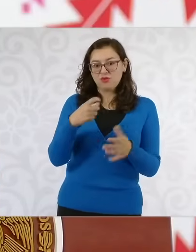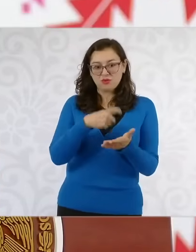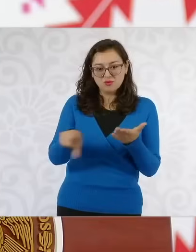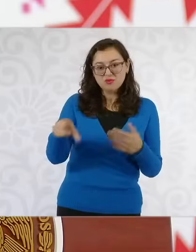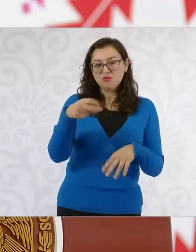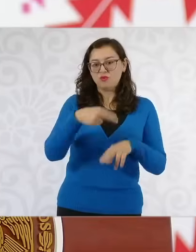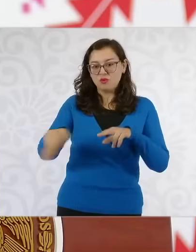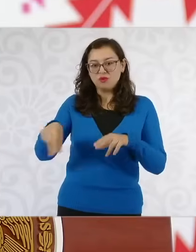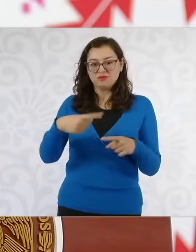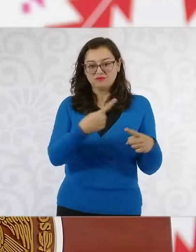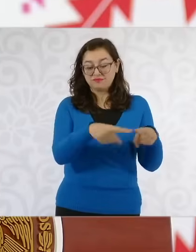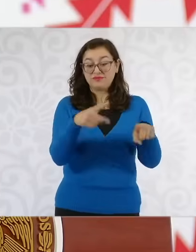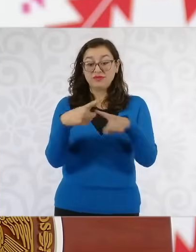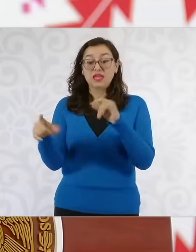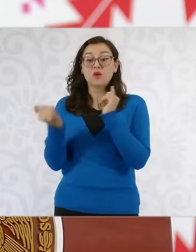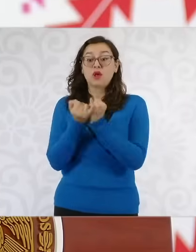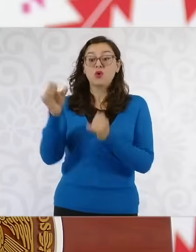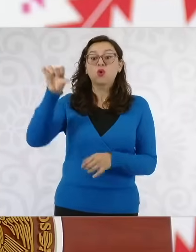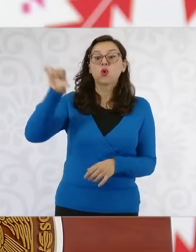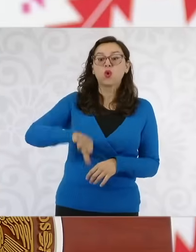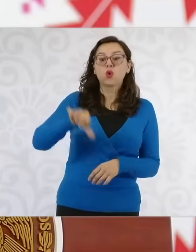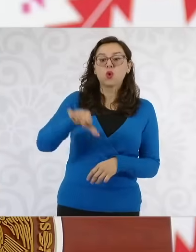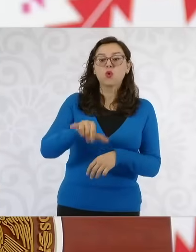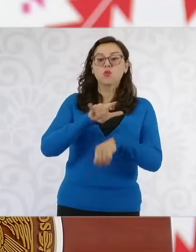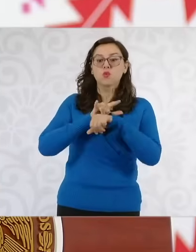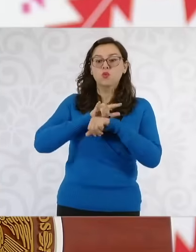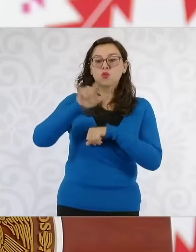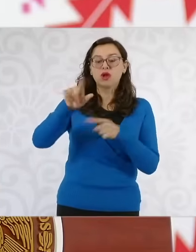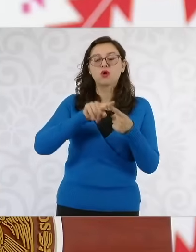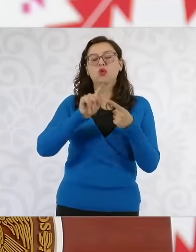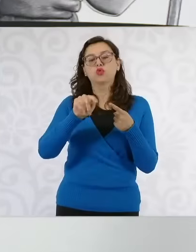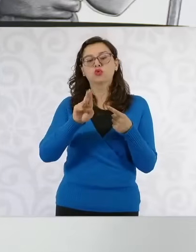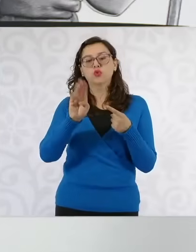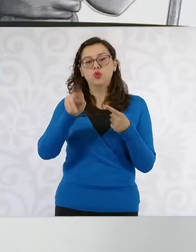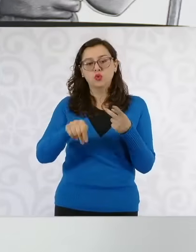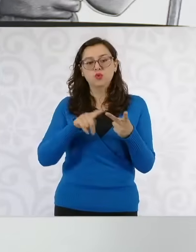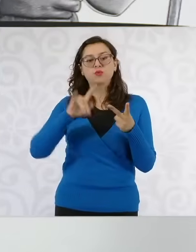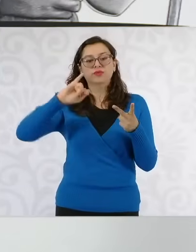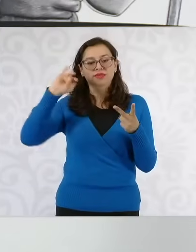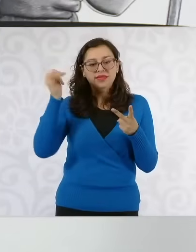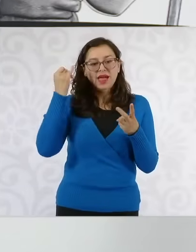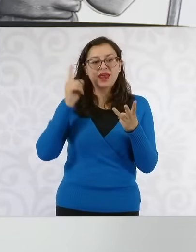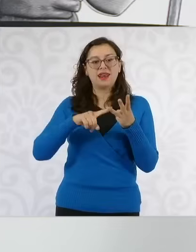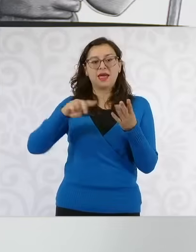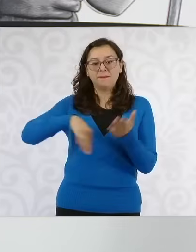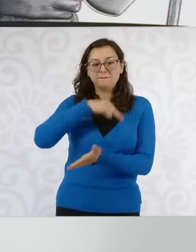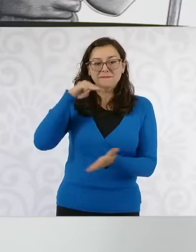el vuelo en los vuelos de hoy que vuela a Tulum a Tijuana a Mérida y estamos muy emocionados